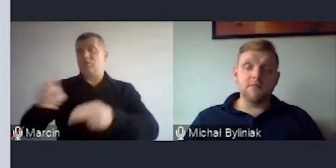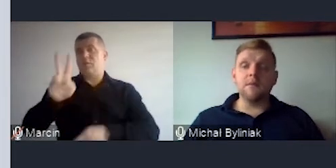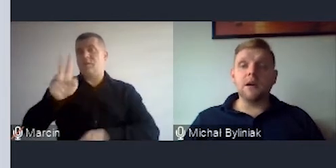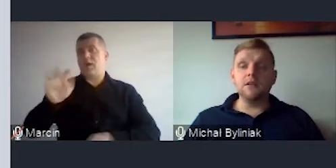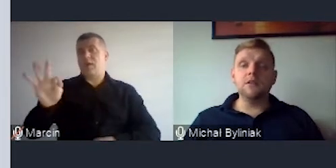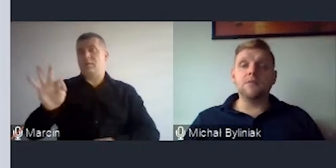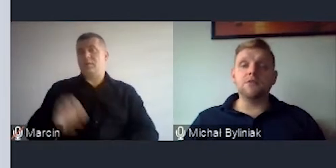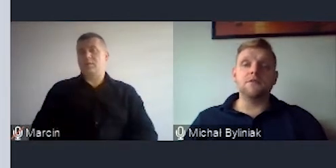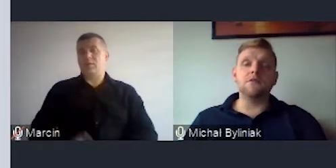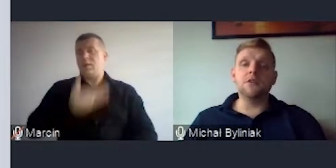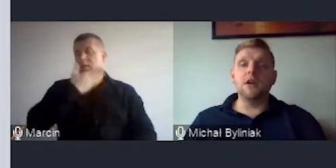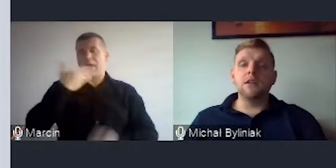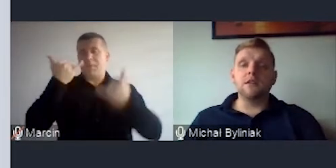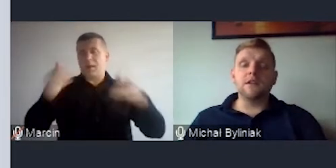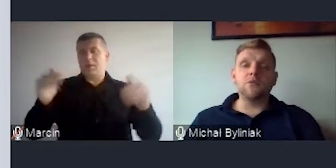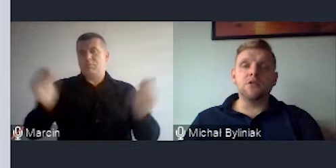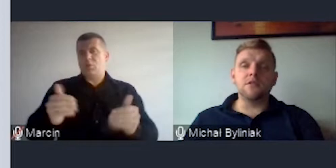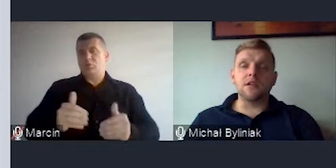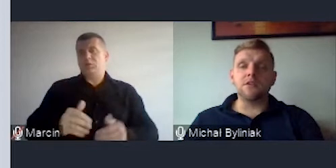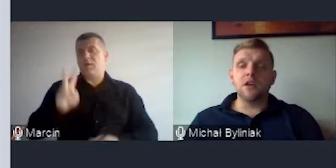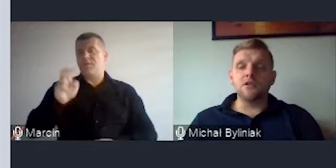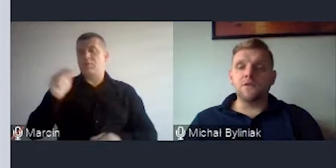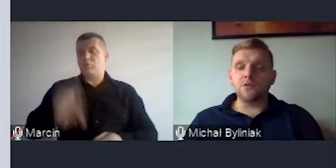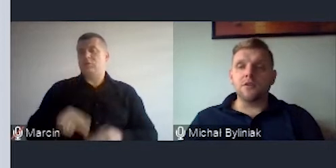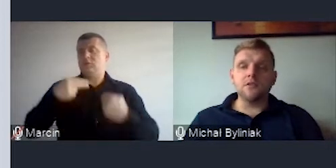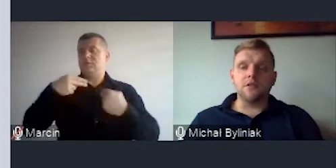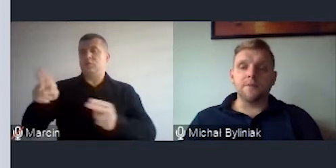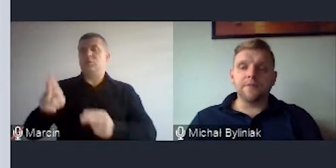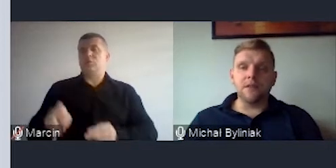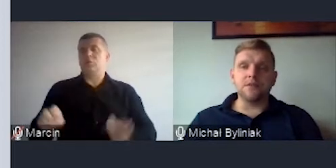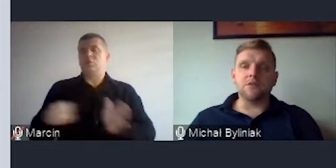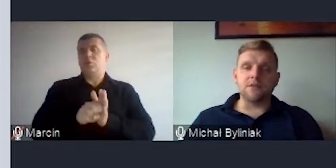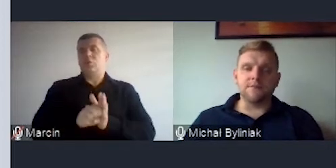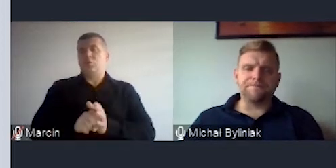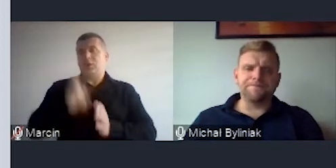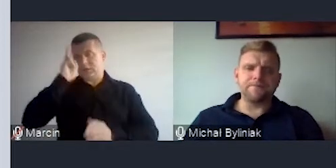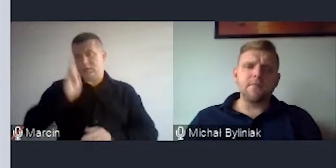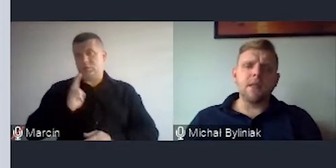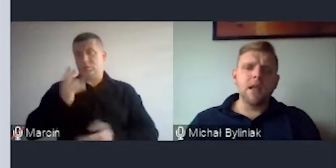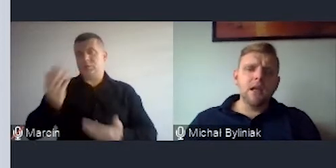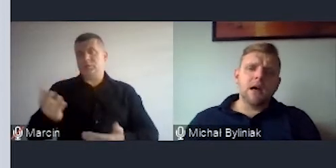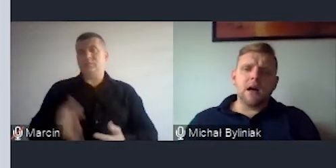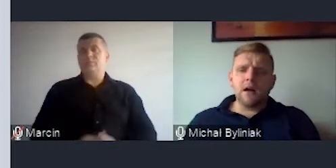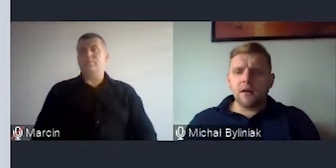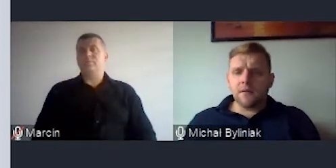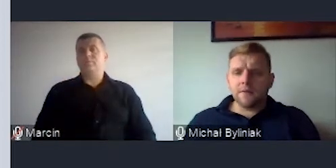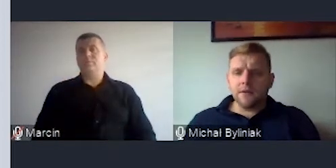Nie ma innej możliwości, ten VAT musi zostać zwrócony do instytucji.